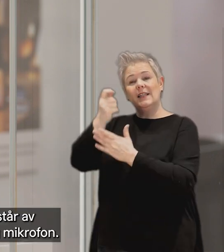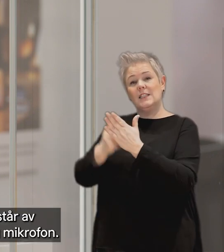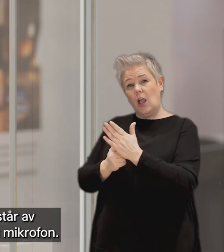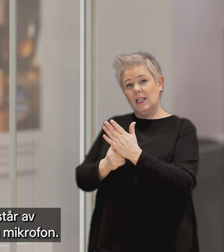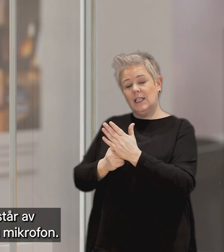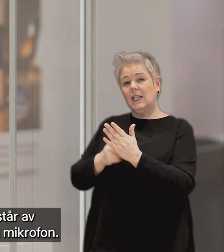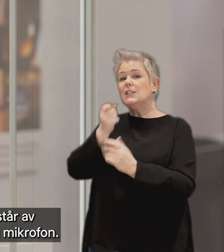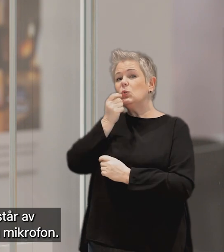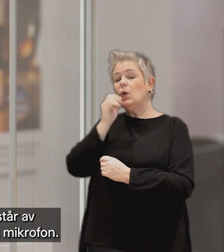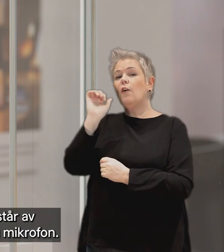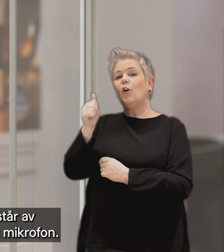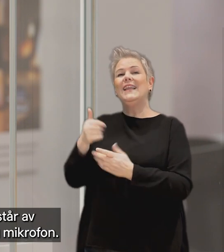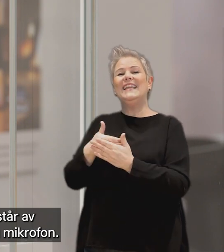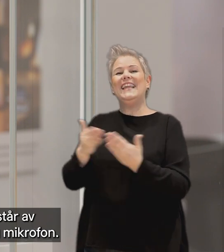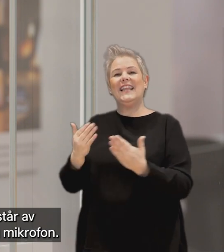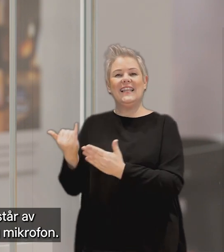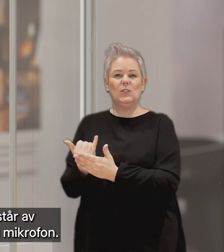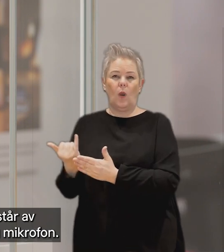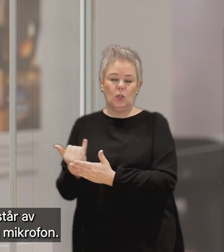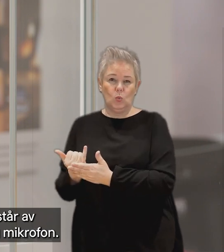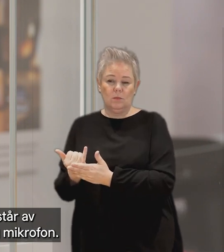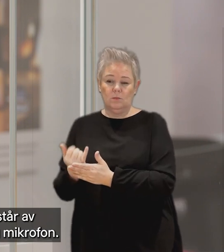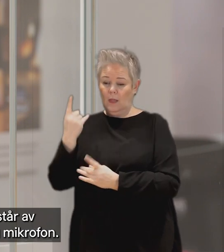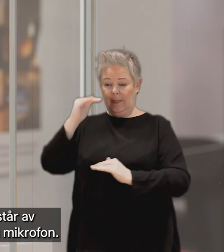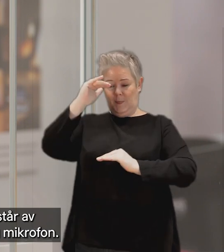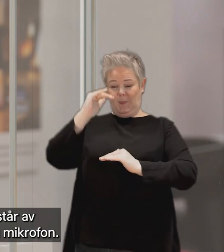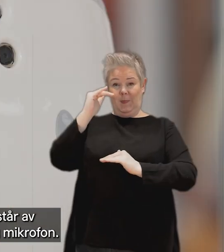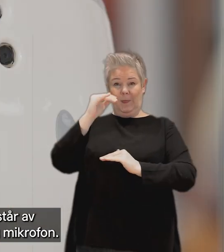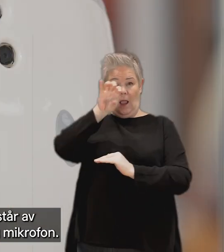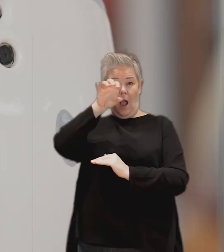Den lille figuren består av et kamera, høyttaler og mikrofon.